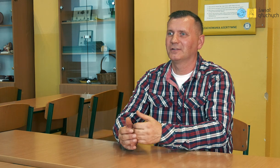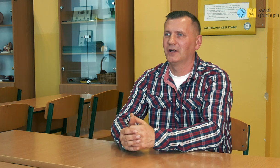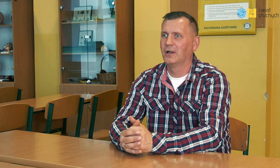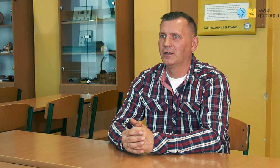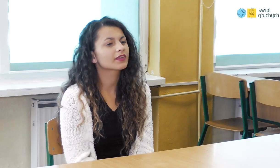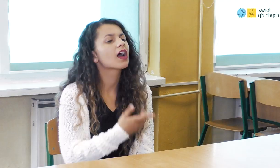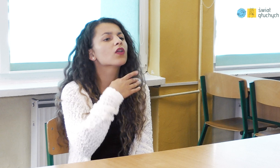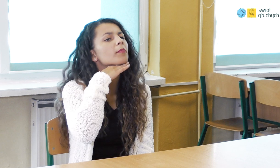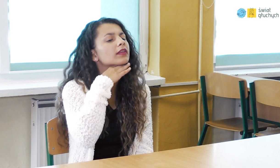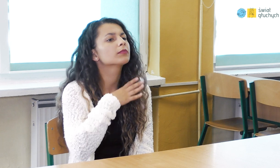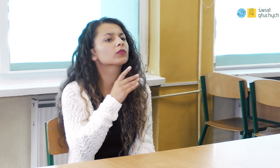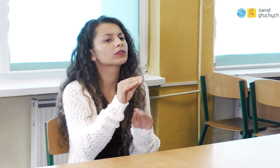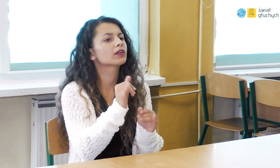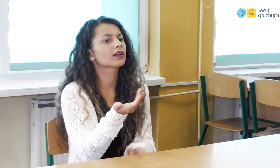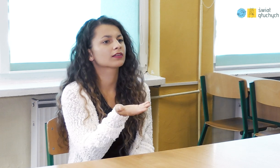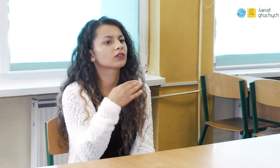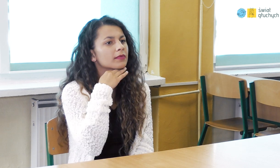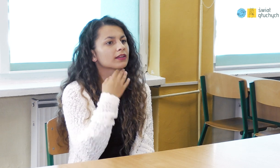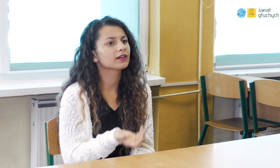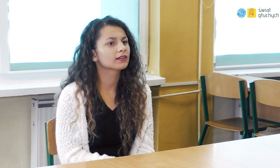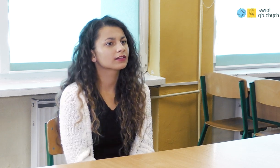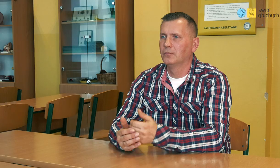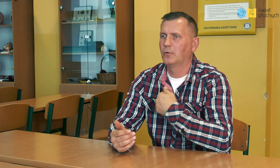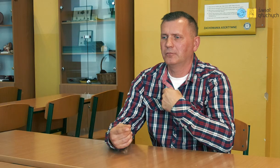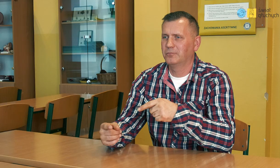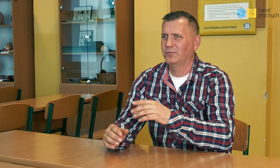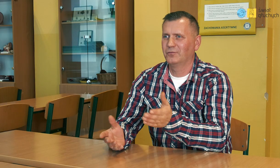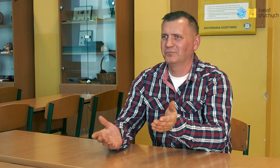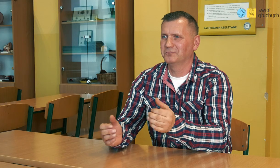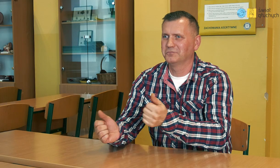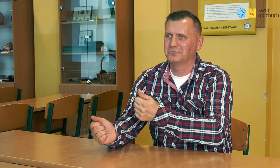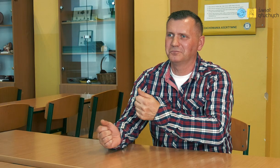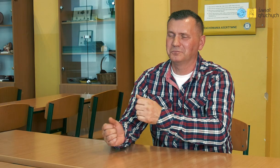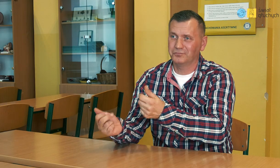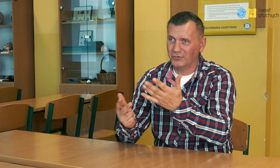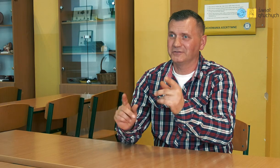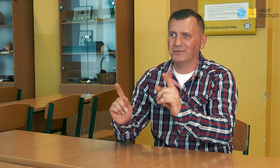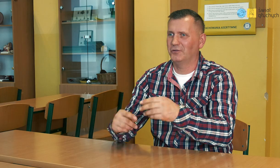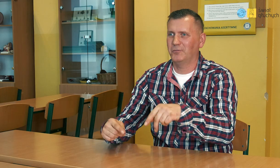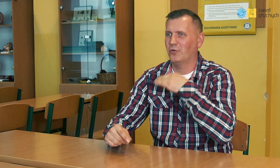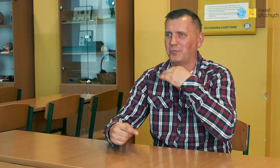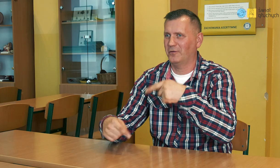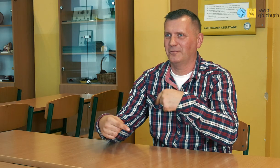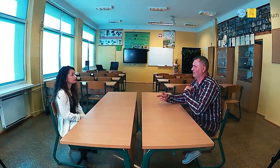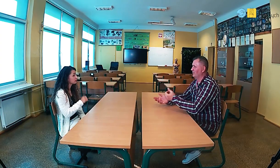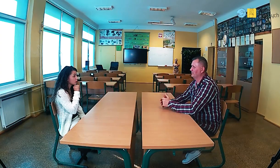W jaki sposób uczył Cię logopeda? Przez całą podstawówkę oraz szkołę zawodową nie chodziłem do logopedy.